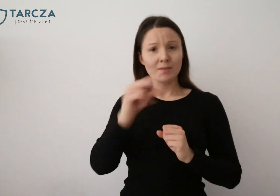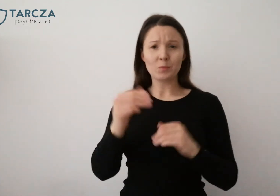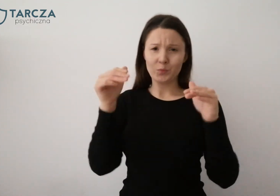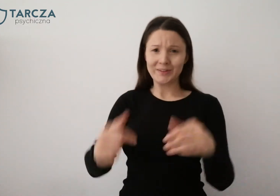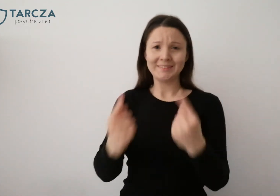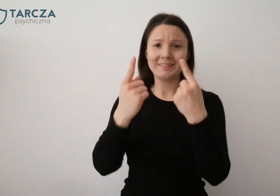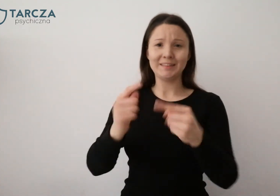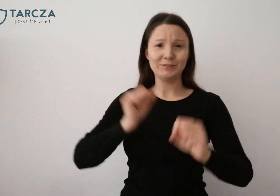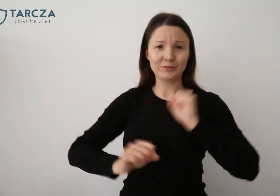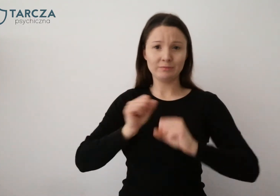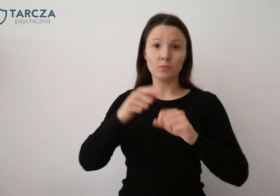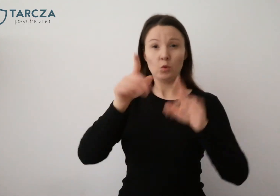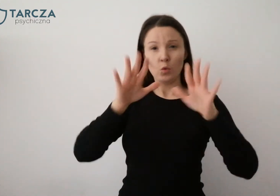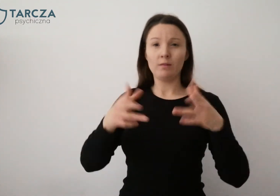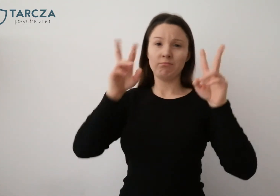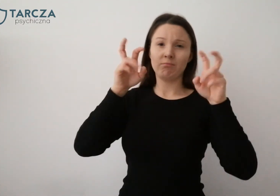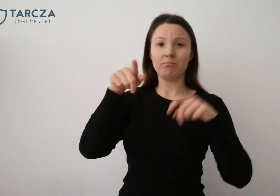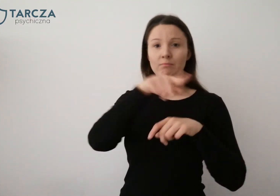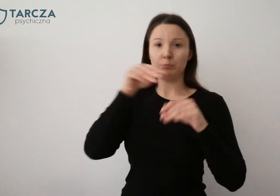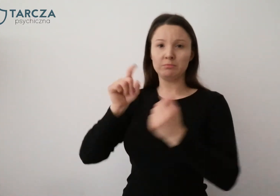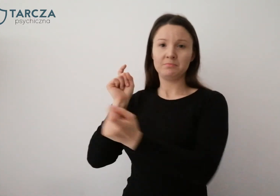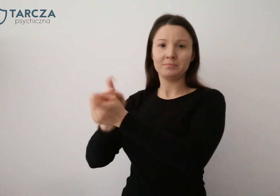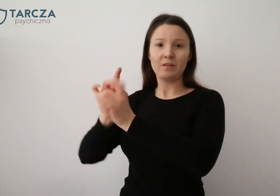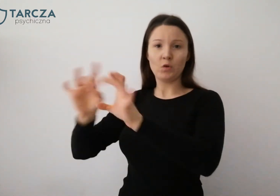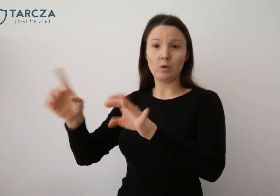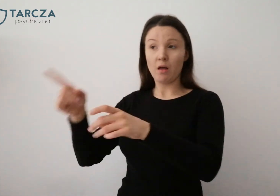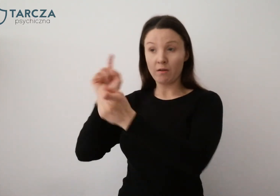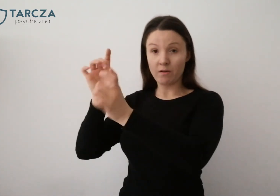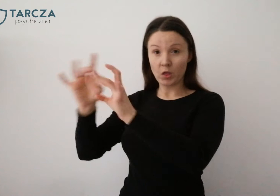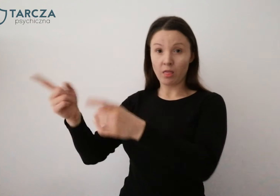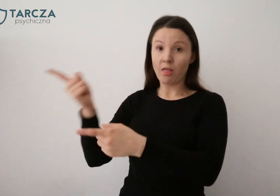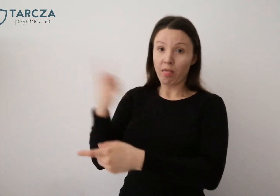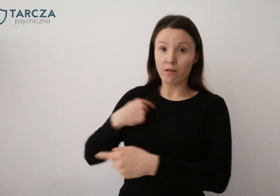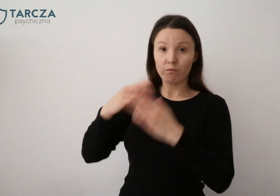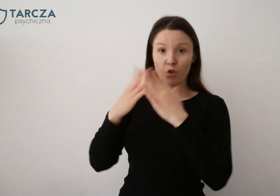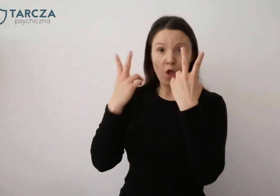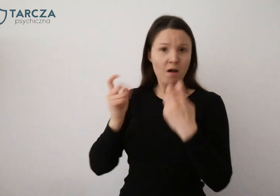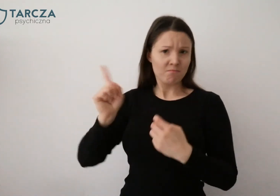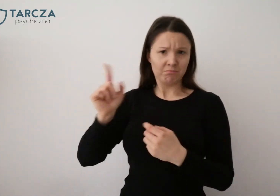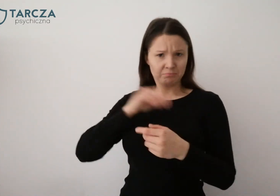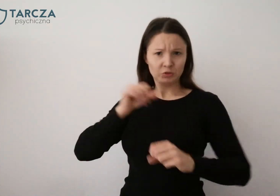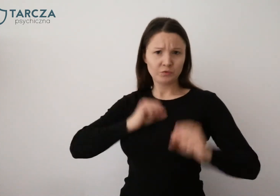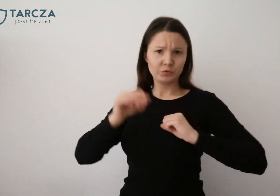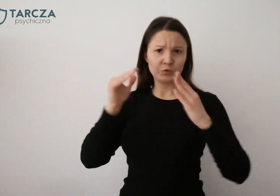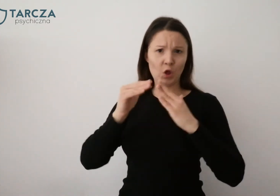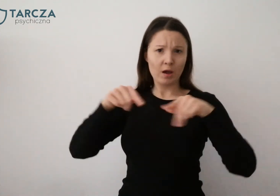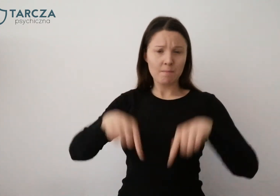Możecie sami ćwiczyć. W ten sposób możecie przeciwdziałać koronawirusowi. Możecie pokazać, że koronawirus nas nie pokona, podabnie jak siedzenie w domu, możemy ćwiczyć...